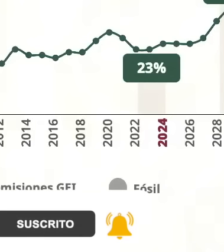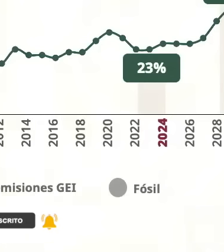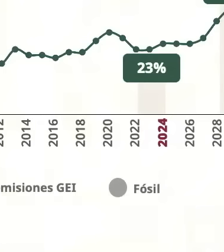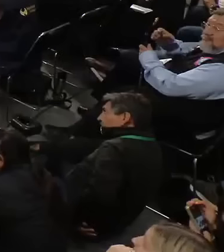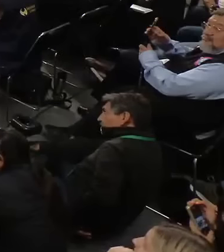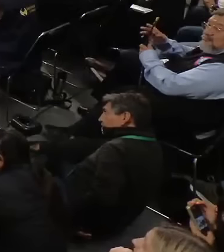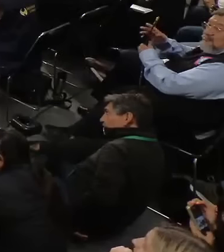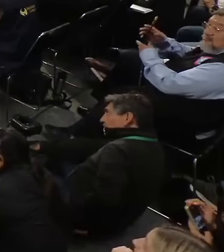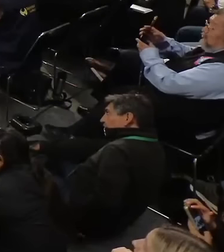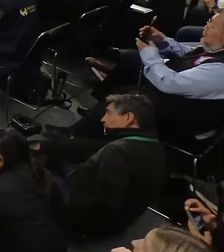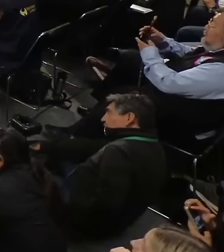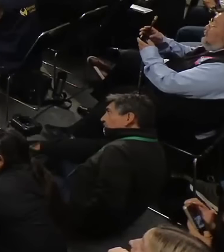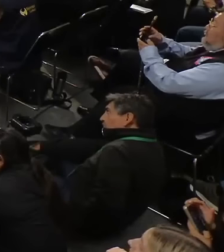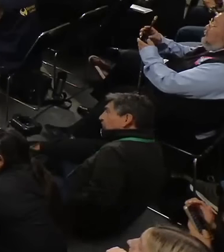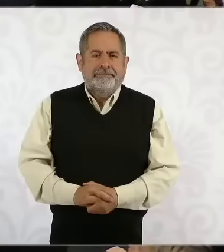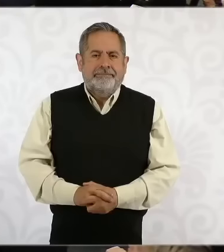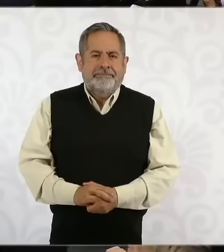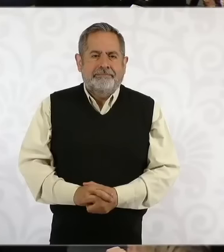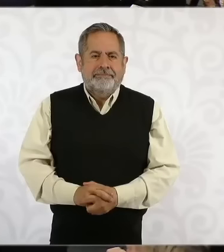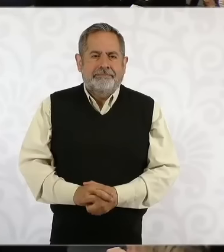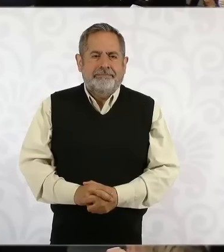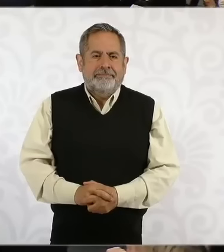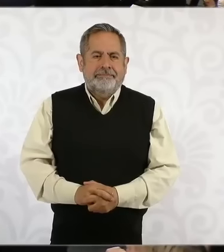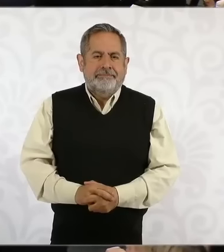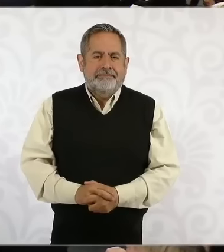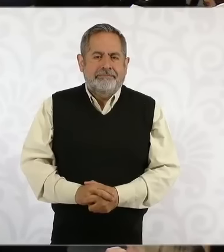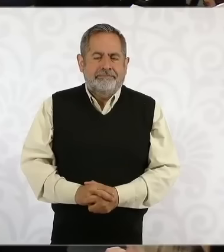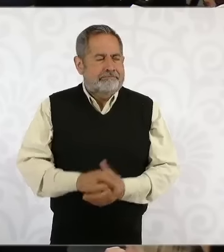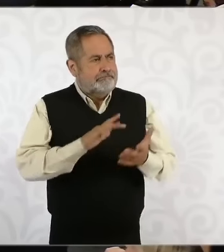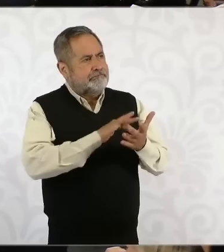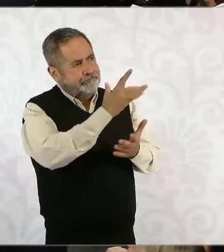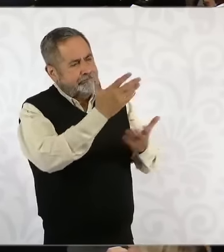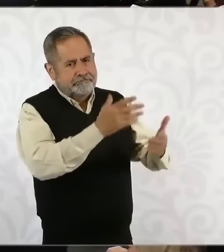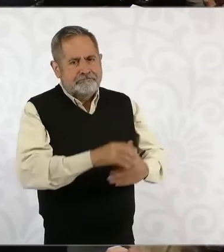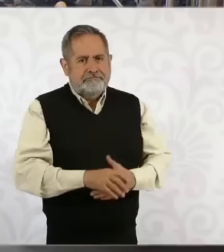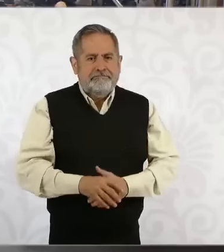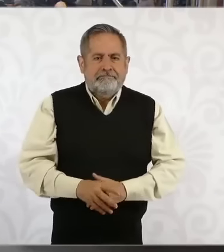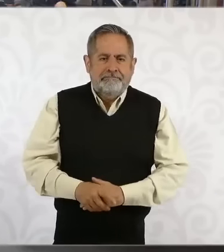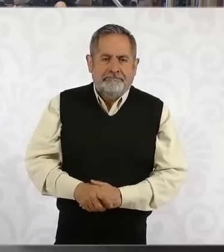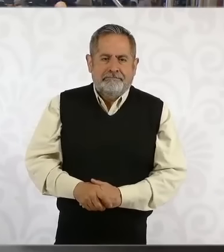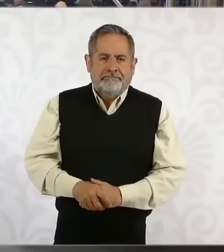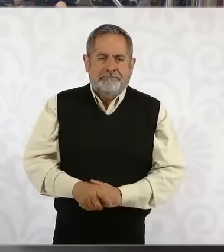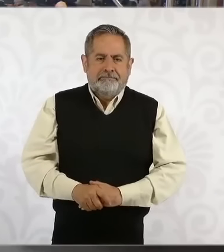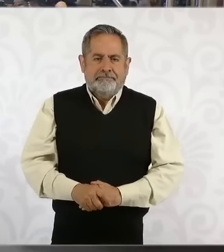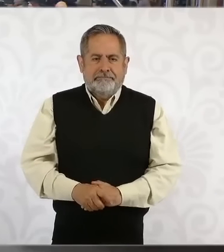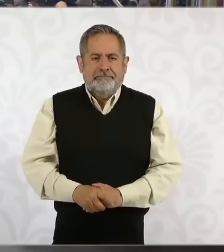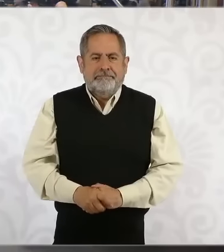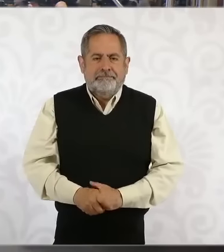y ya el combustolio prácticamente no se va a quemar. Te agradezco mucho. Gracias. Vamos. [música]